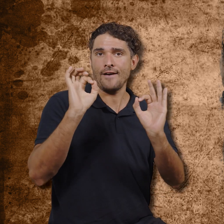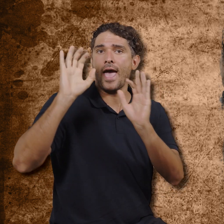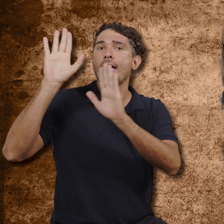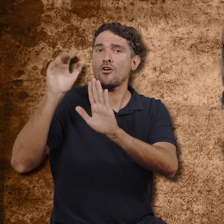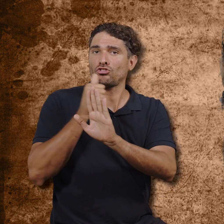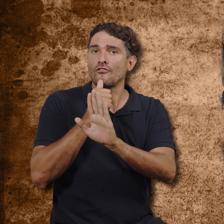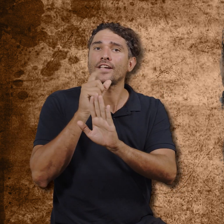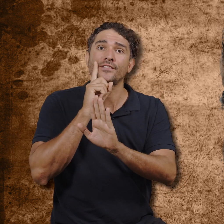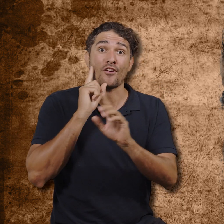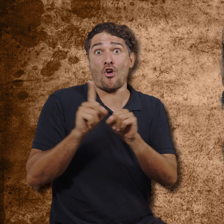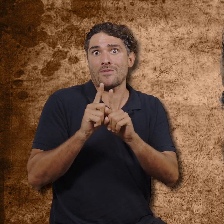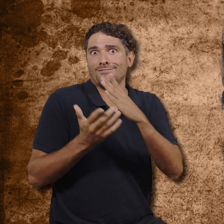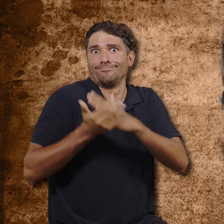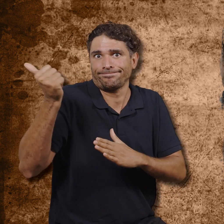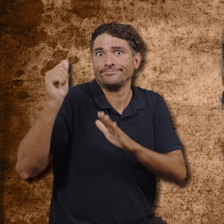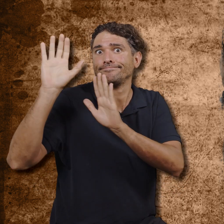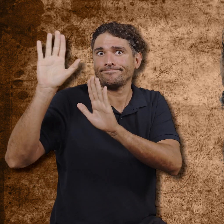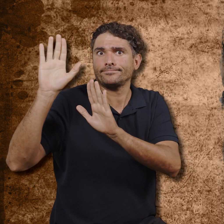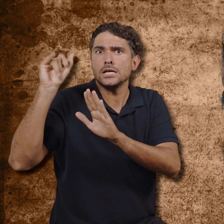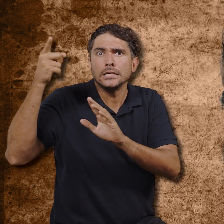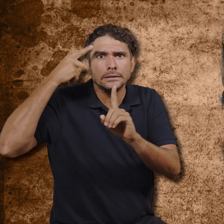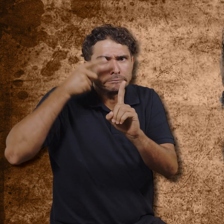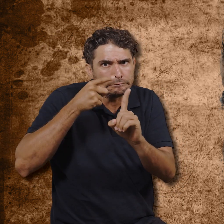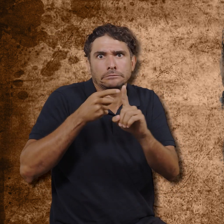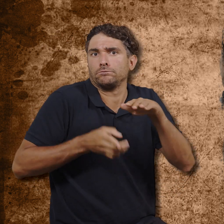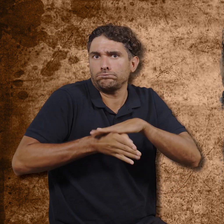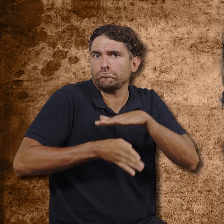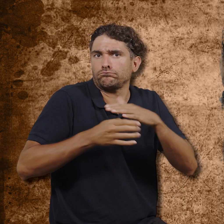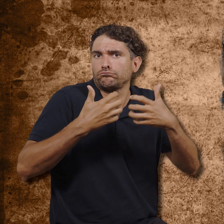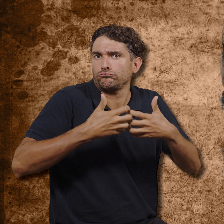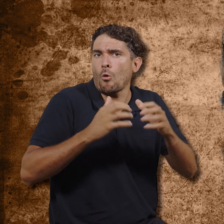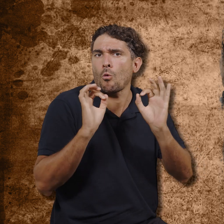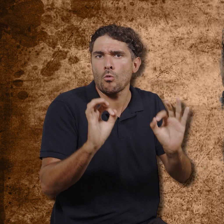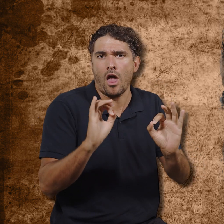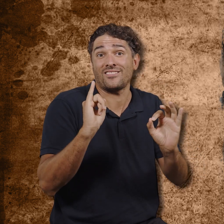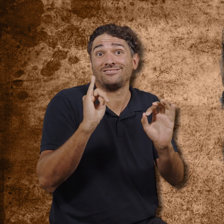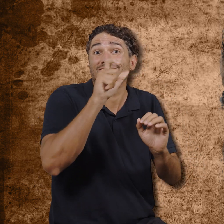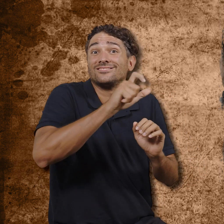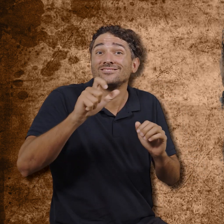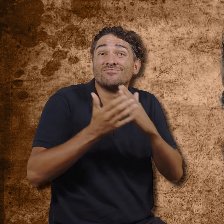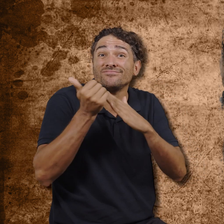assumí la Presidència de la Generalitat d'acord amb les previsions de la legislació catalana.